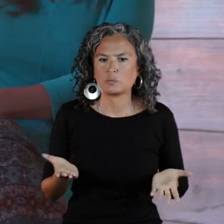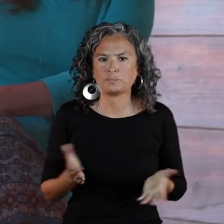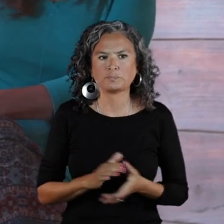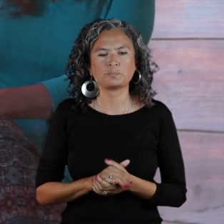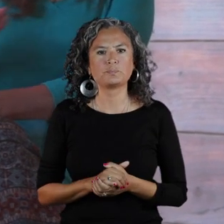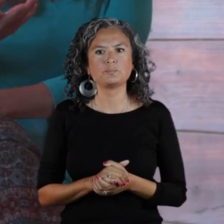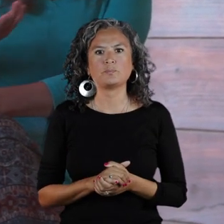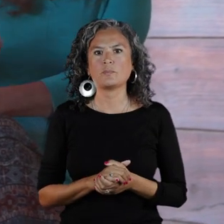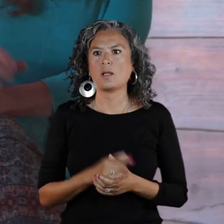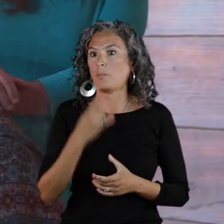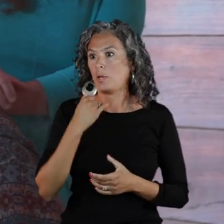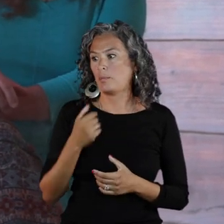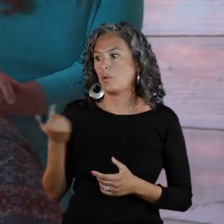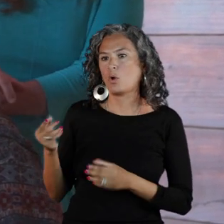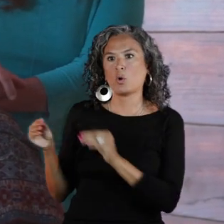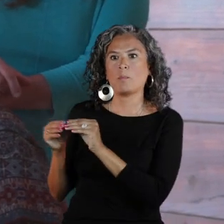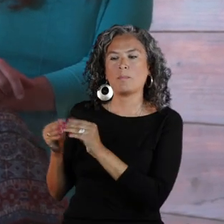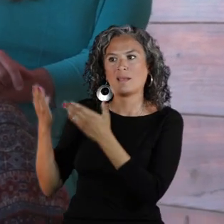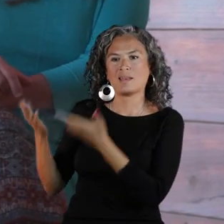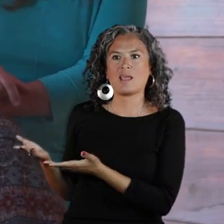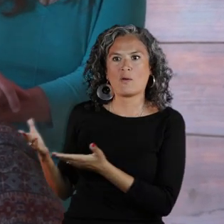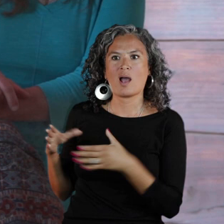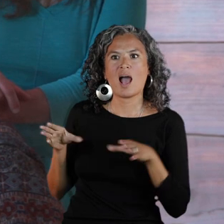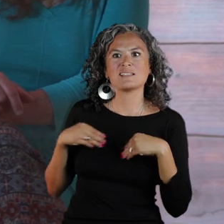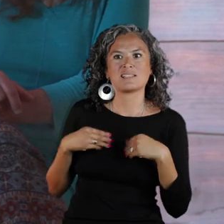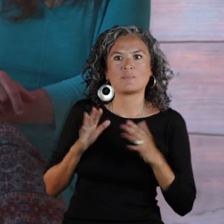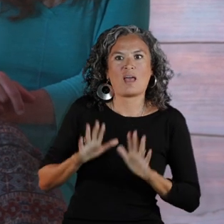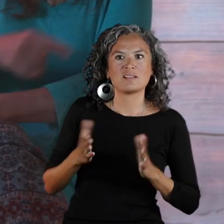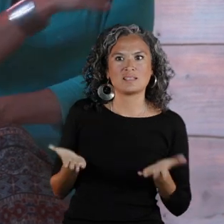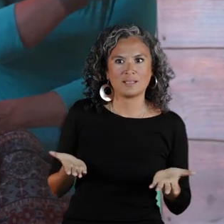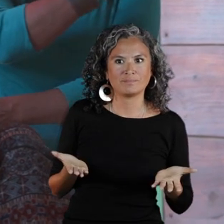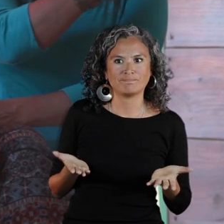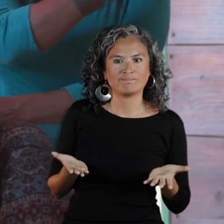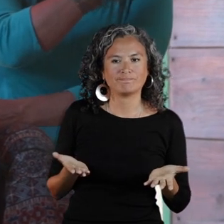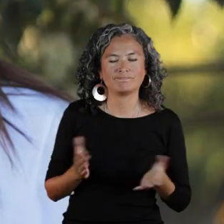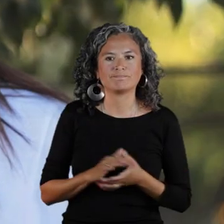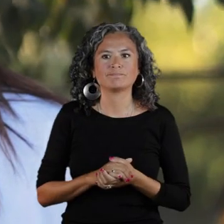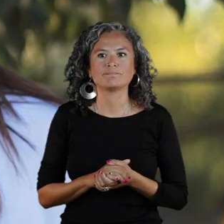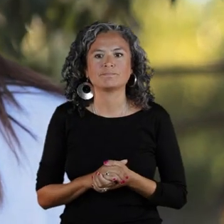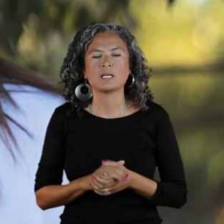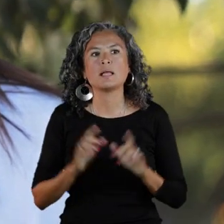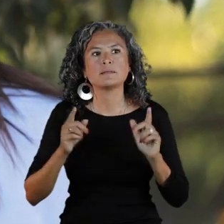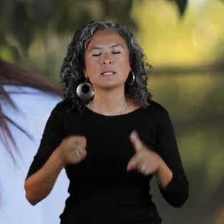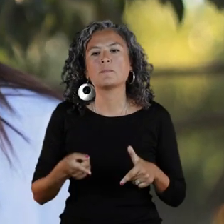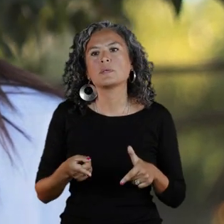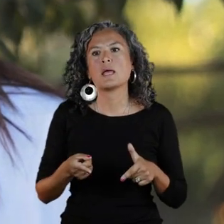Sentir que tiene suerte de tener un compañero, aunque sea él Si, hasta eso